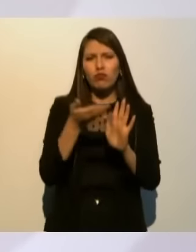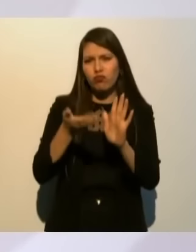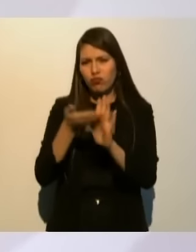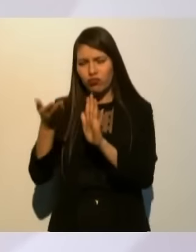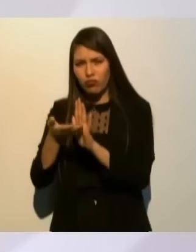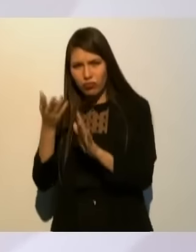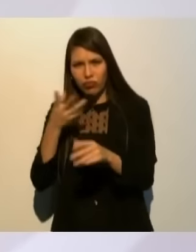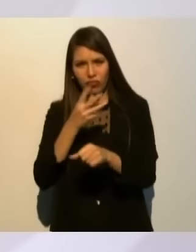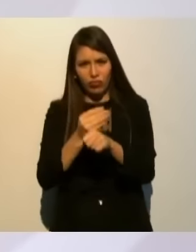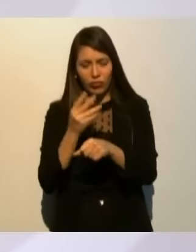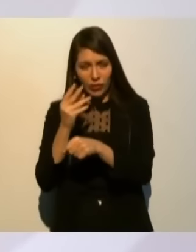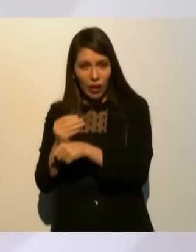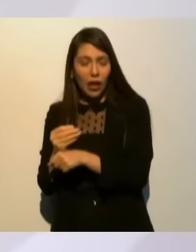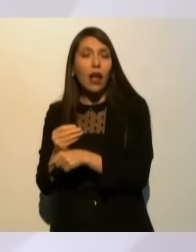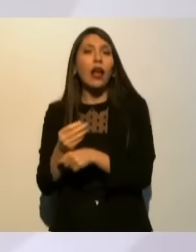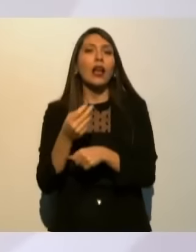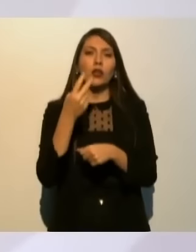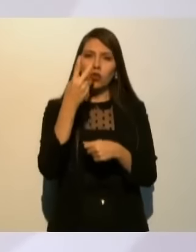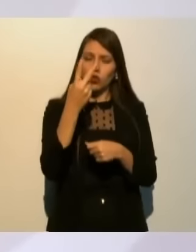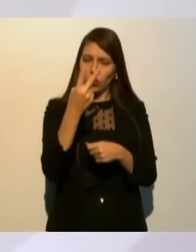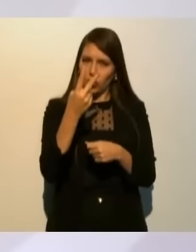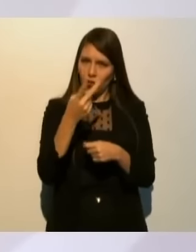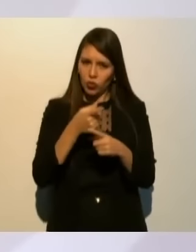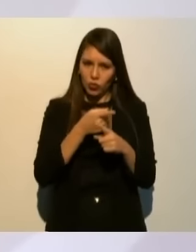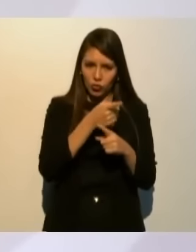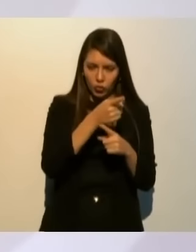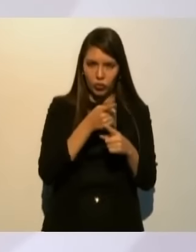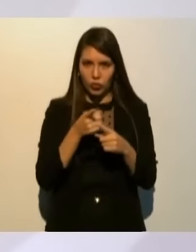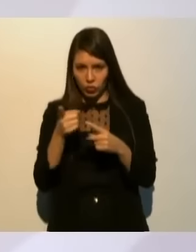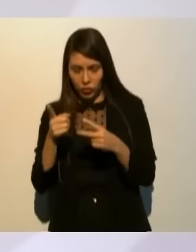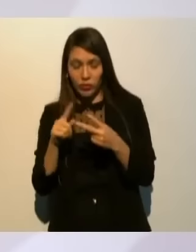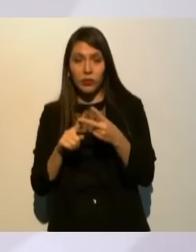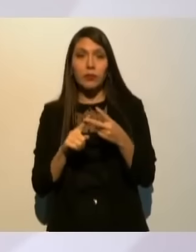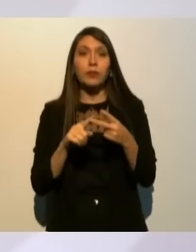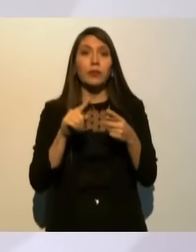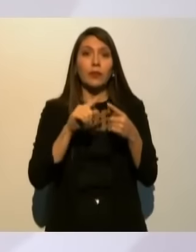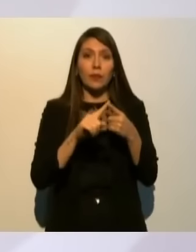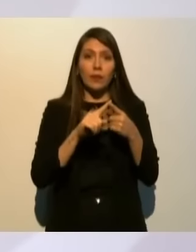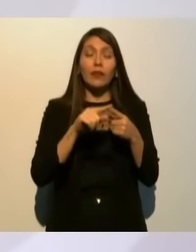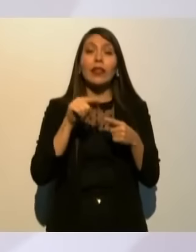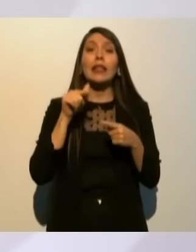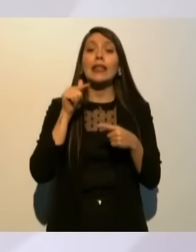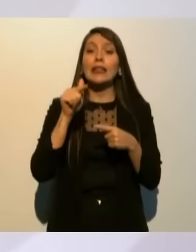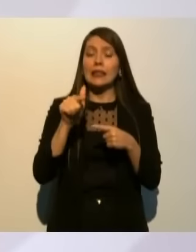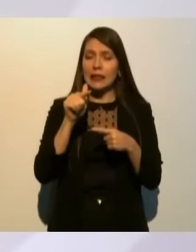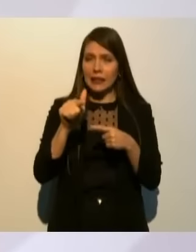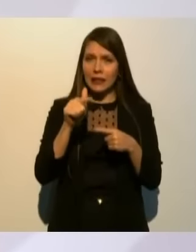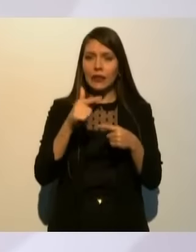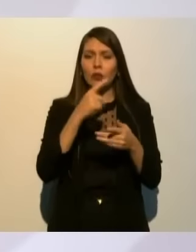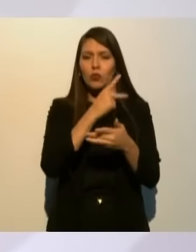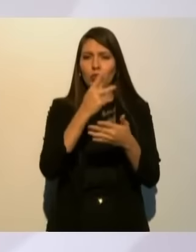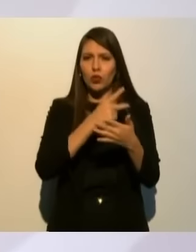en dos aspectos por un lado el desarrollo de 17 proyectos estratégicos que como ya lo ha